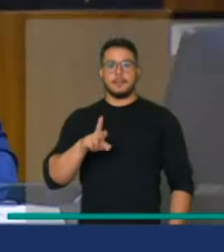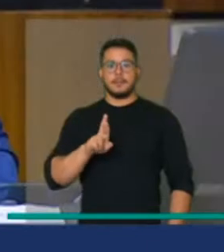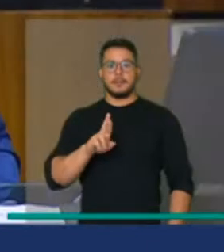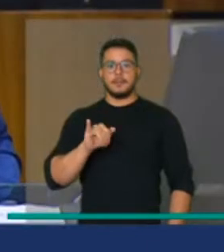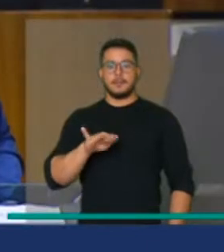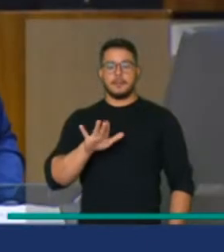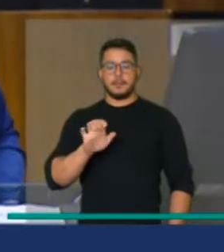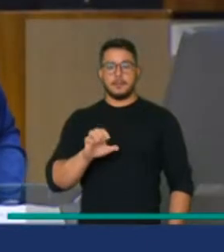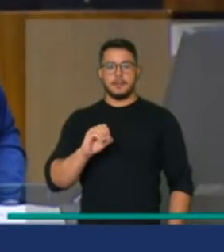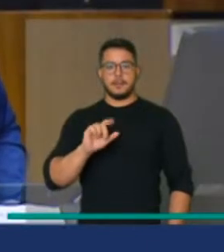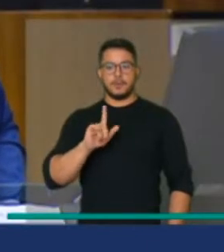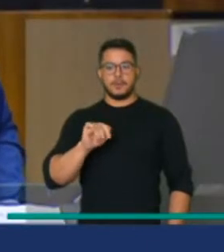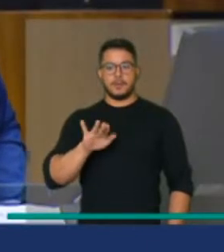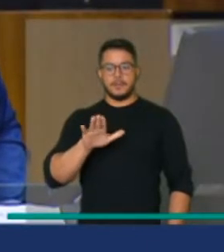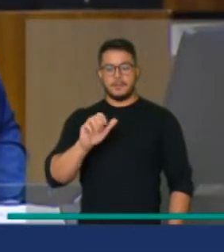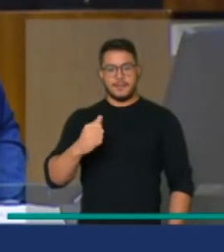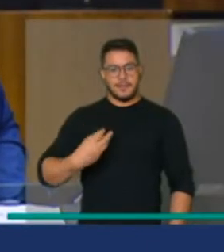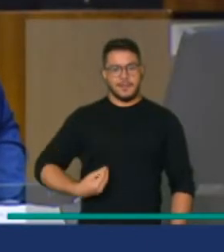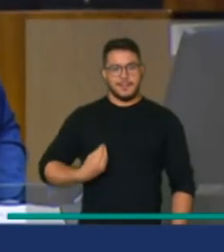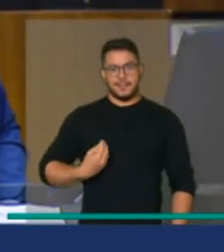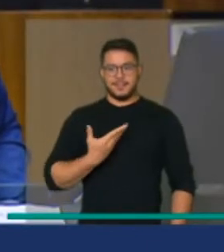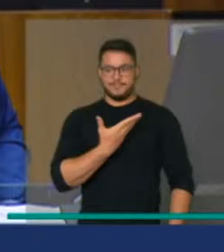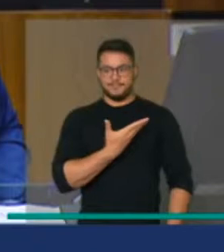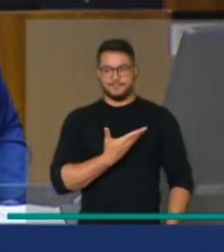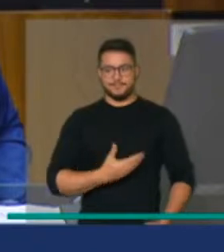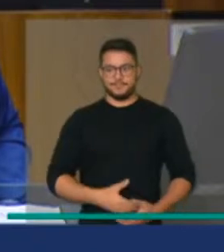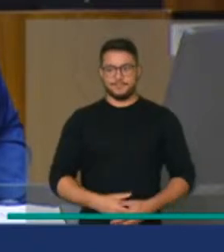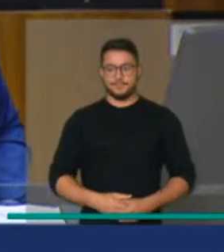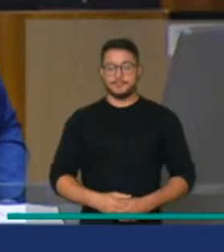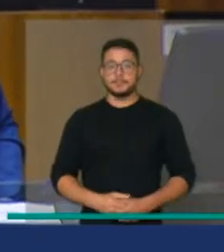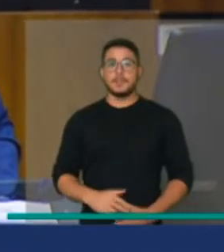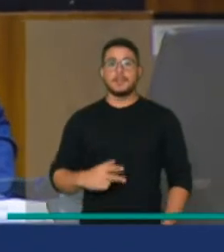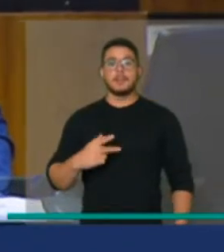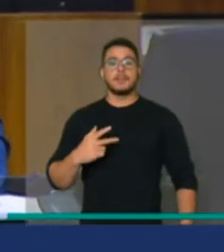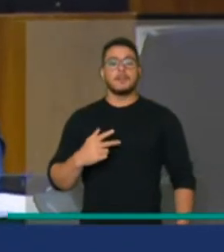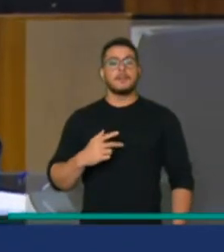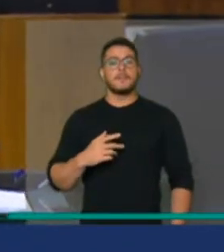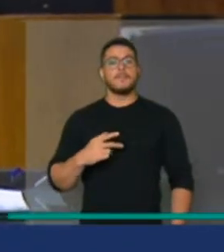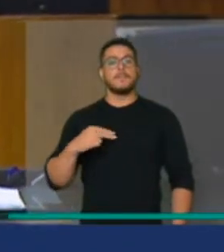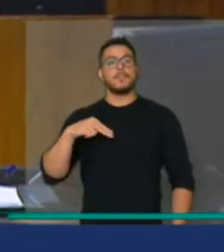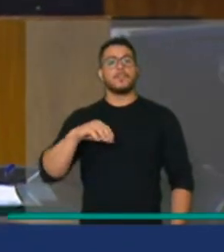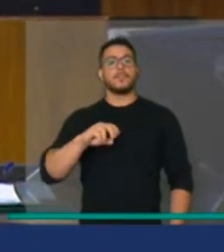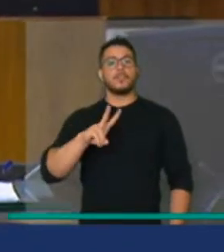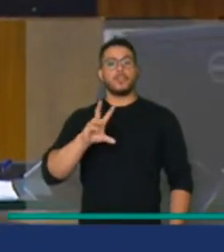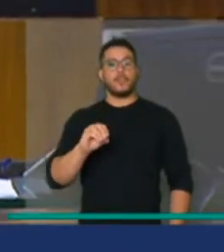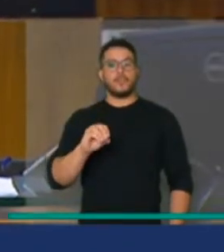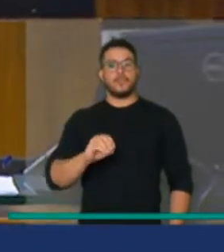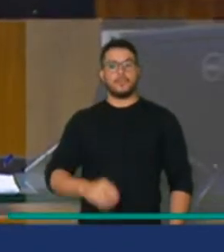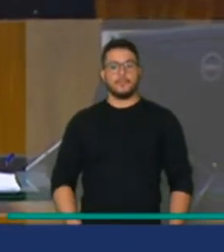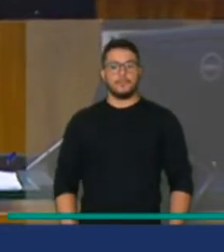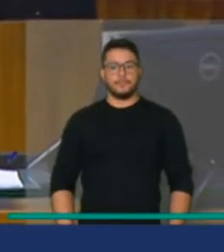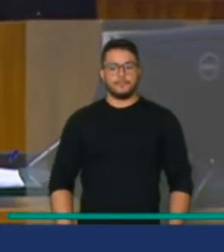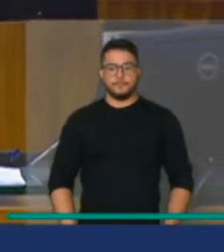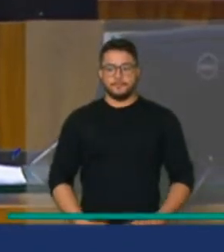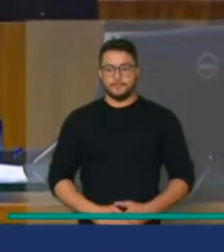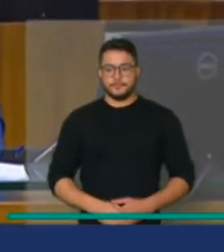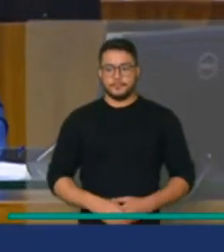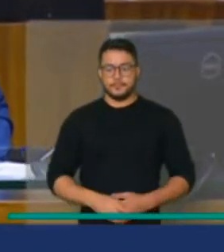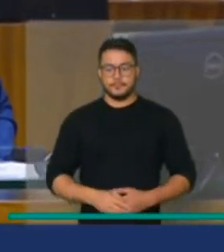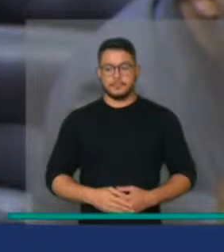RECEBÊ-LO, HENRIQUE. PSC, PROS, PTB. [DEPUTADO]: PSC NÃO, SENHOR PRESIDENTE. [PRESIDENTE]: PSC NÃ O. PSB?